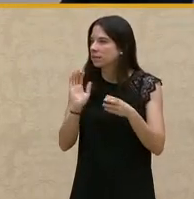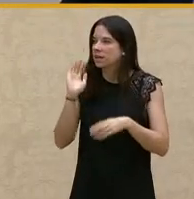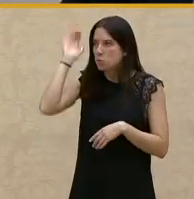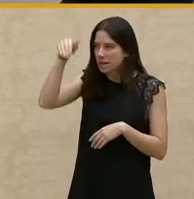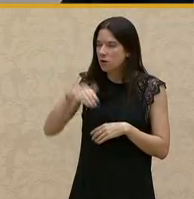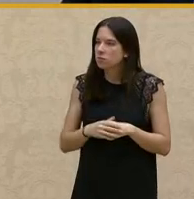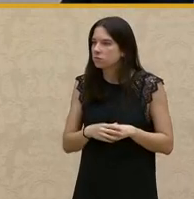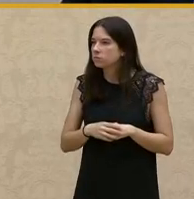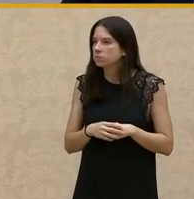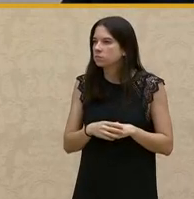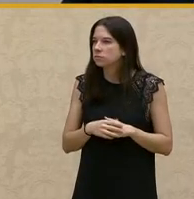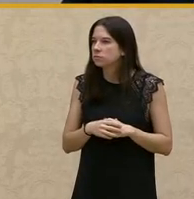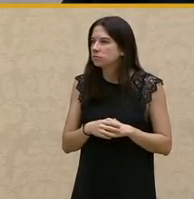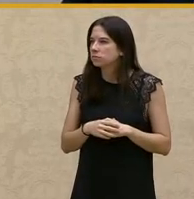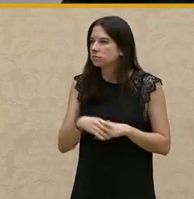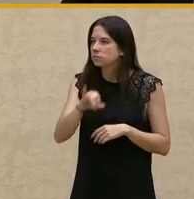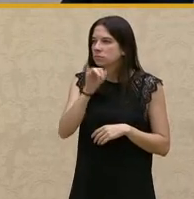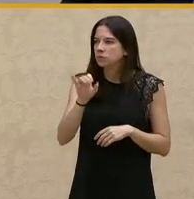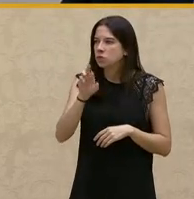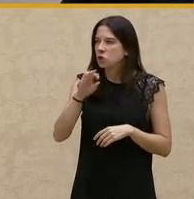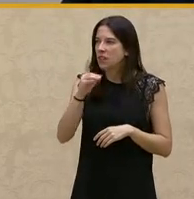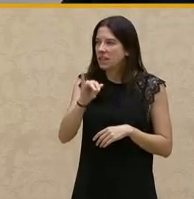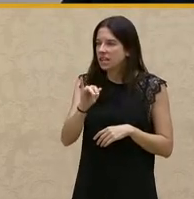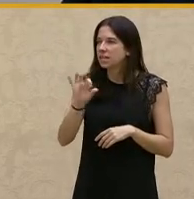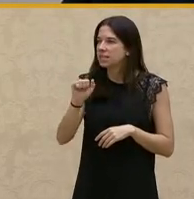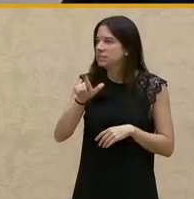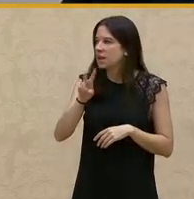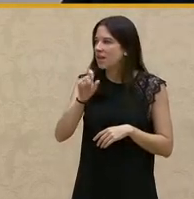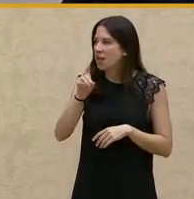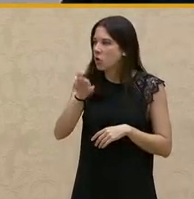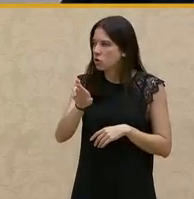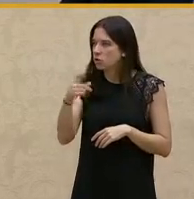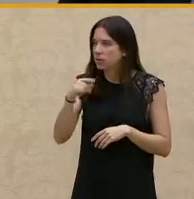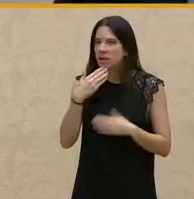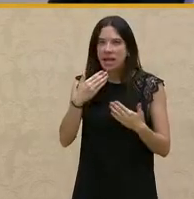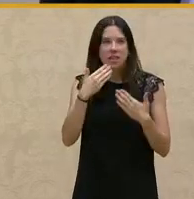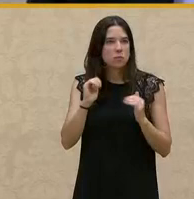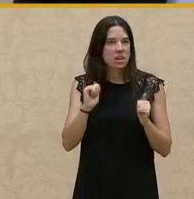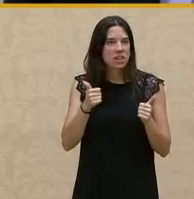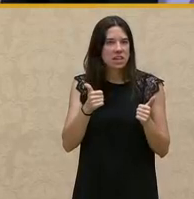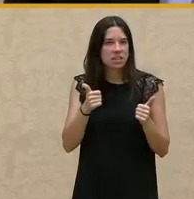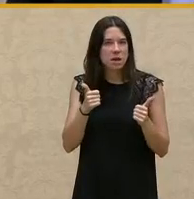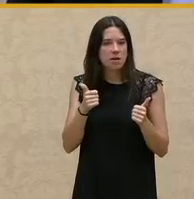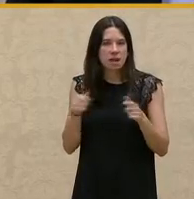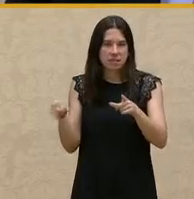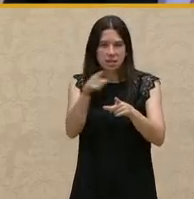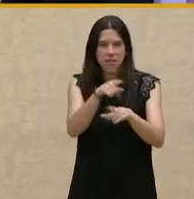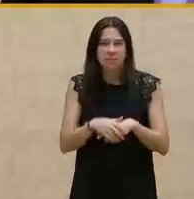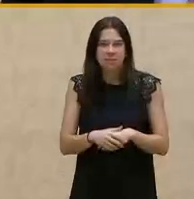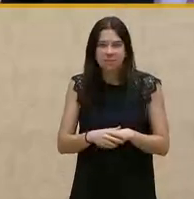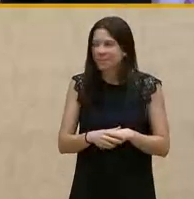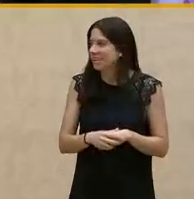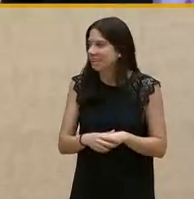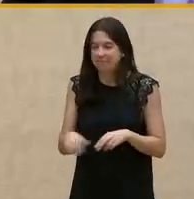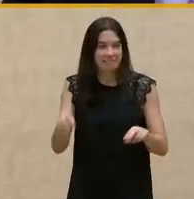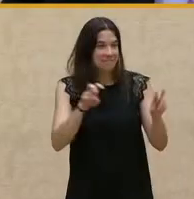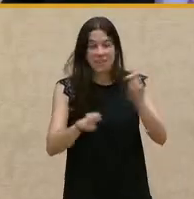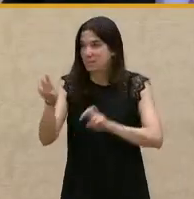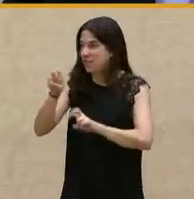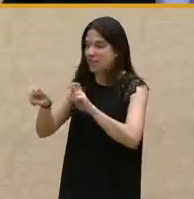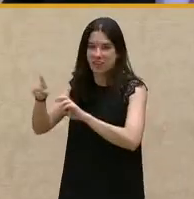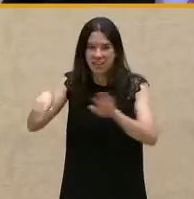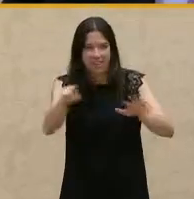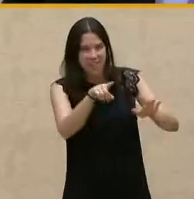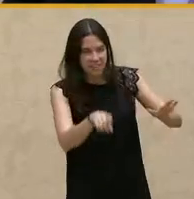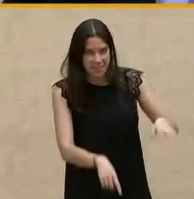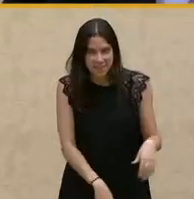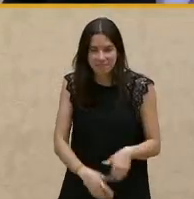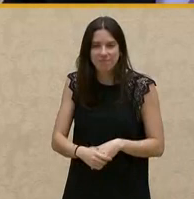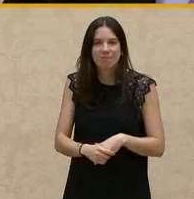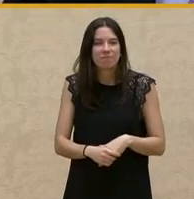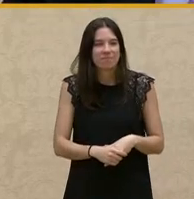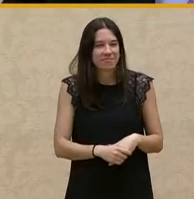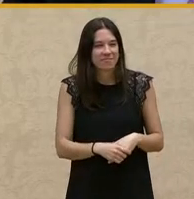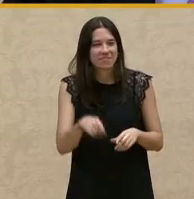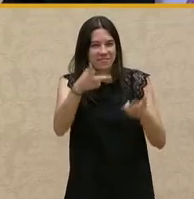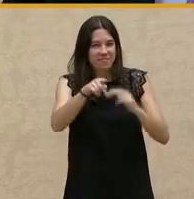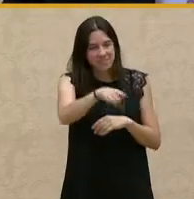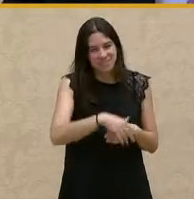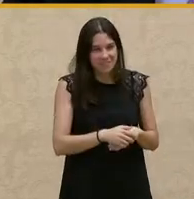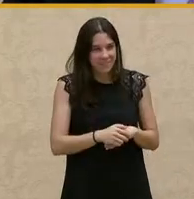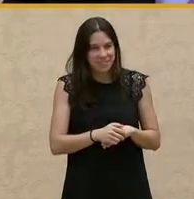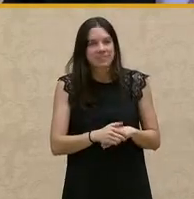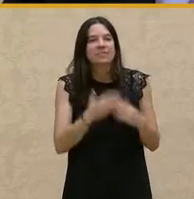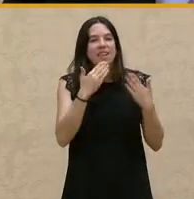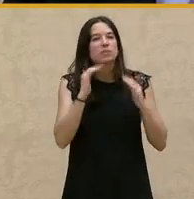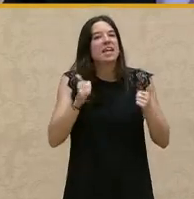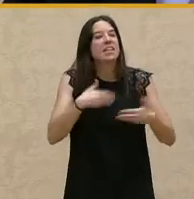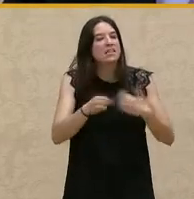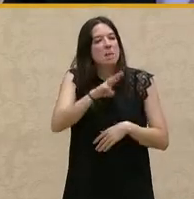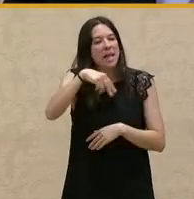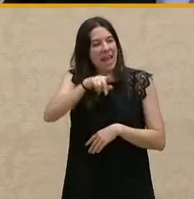el diputado Jordi Salvador, a quien agradecemos la iniciativa de la PNL Y EL ÉXITO EN QUE TODOS